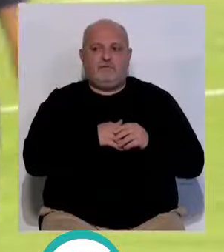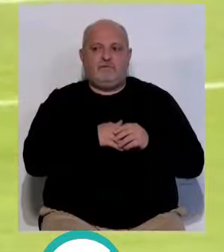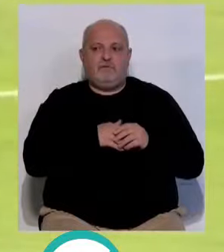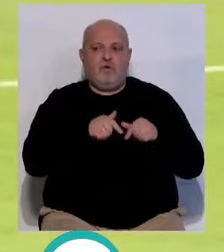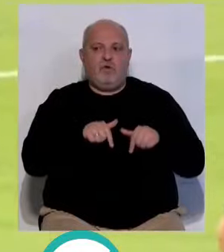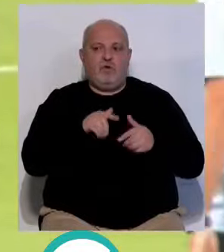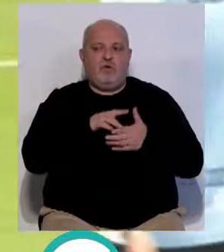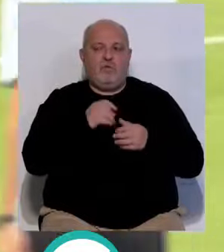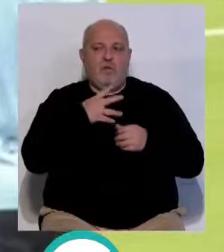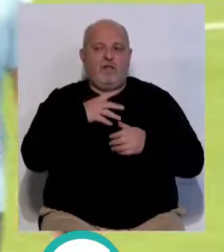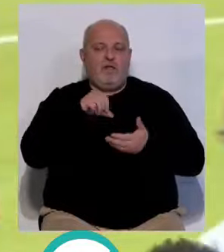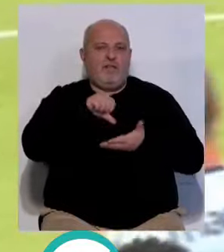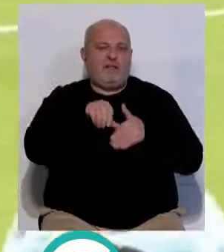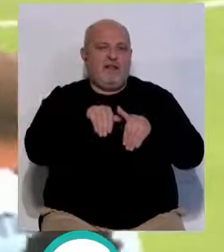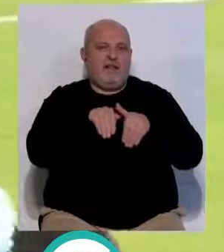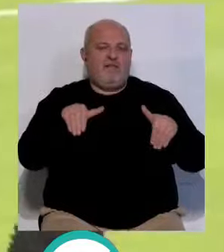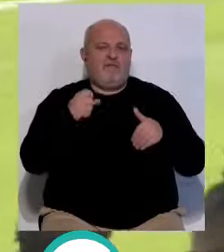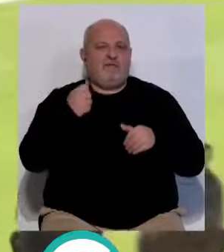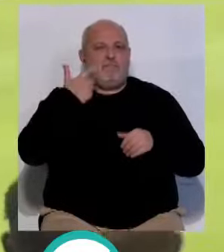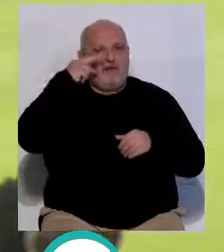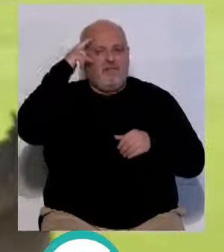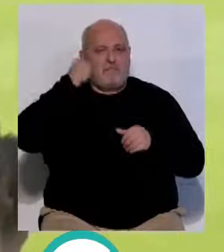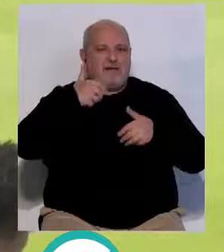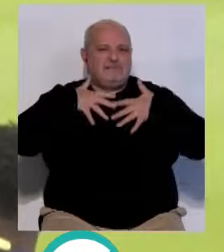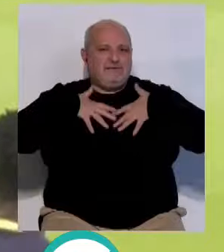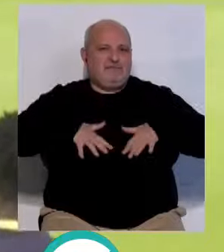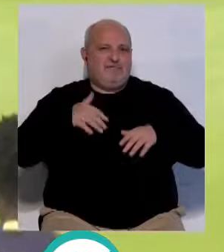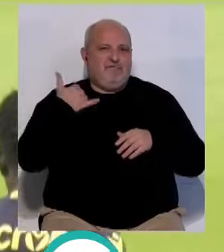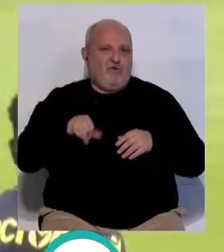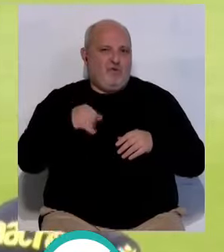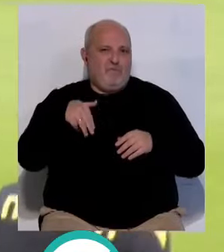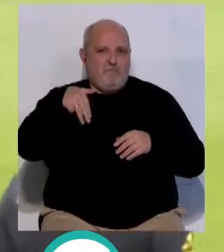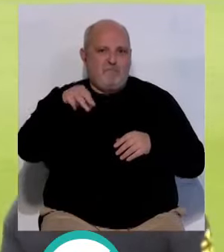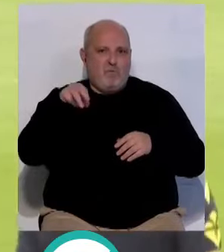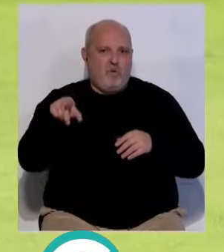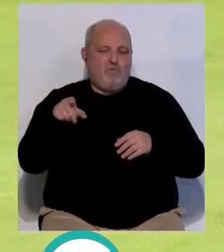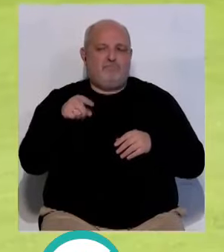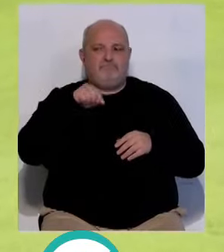hoy no es un buen central en el sentido de que le falta experiencia yo creo que le falta pozo